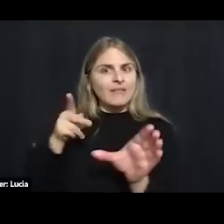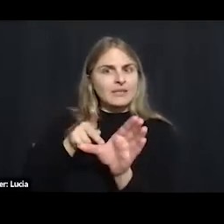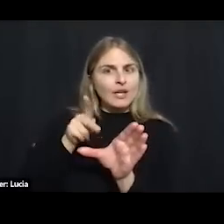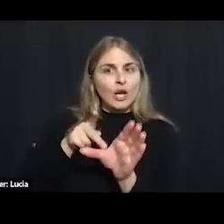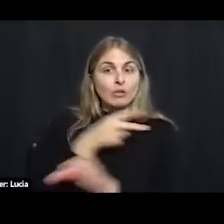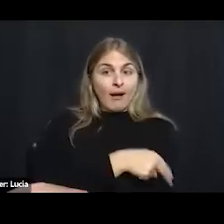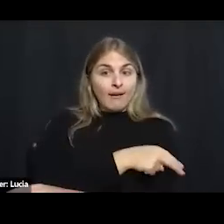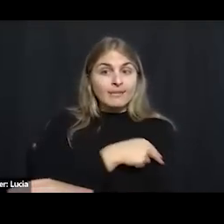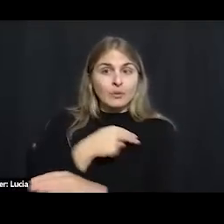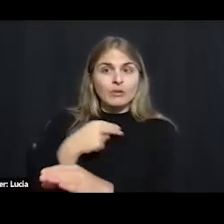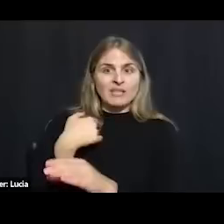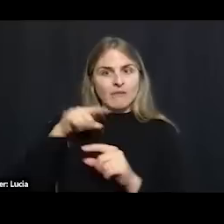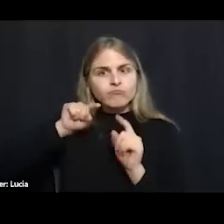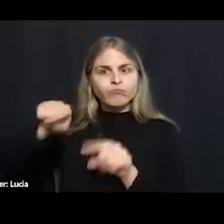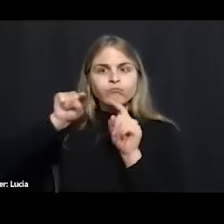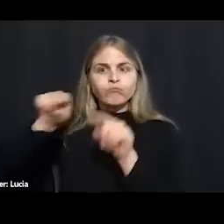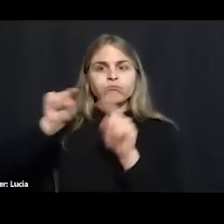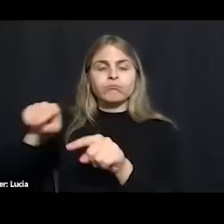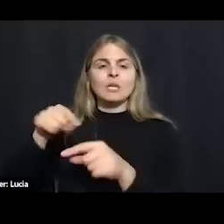en los últimos seis meses se asoció con mayor soledad.